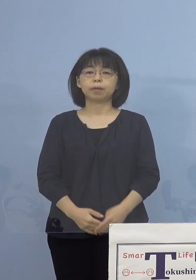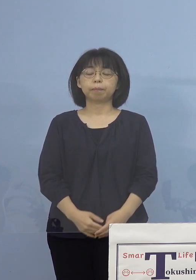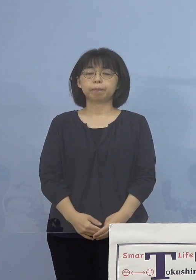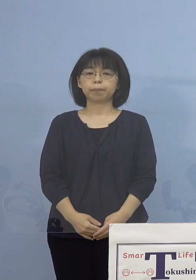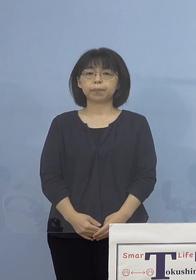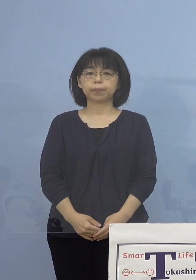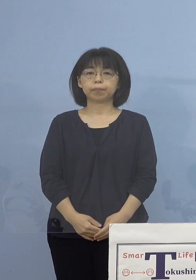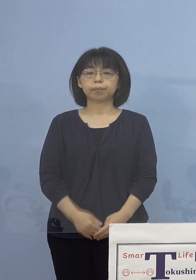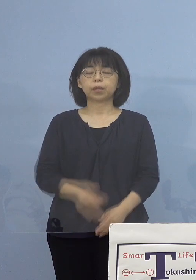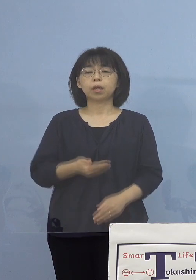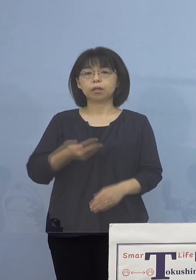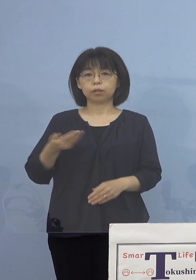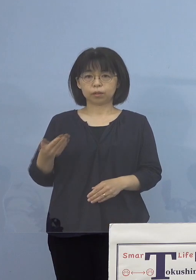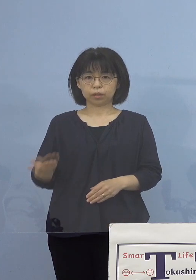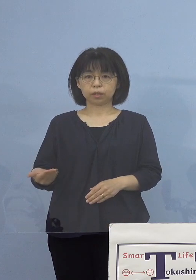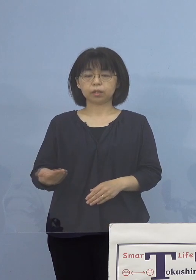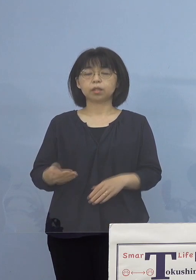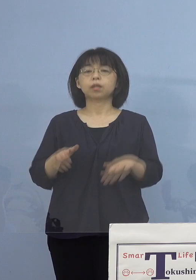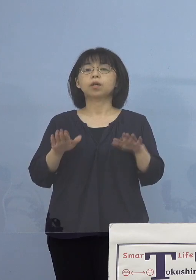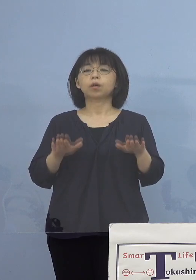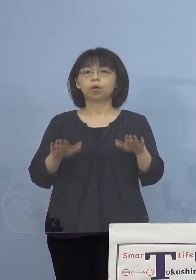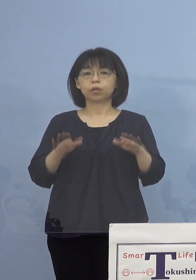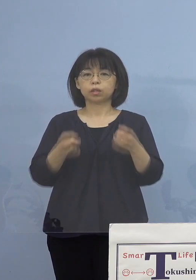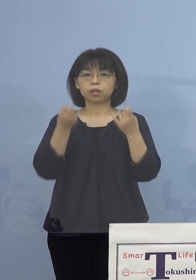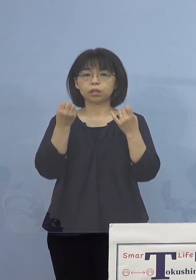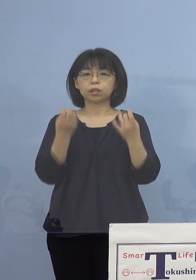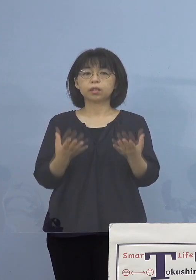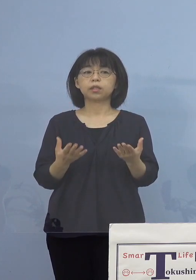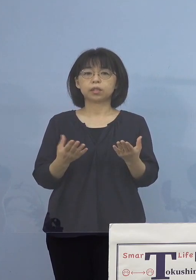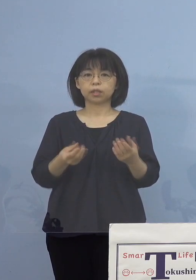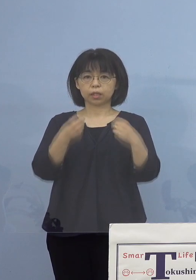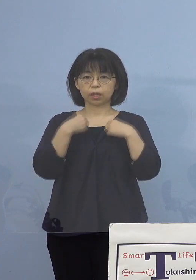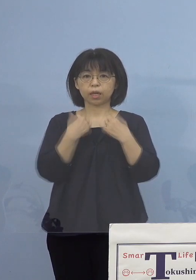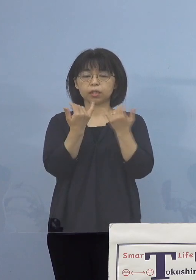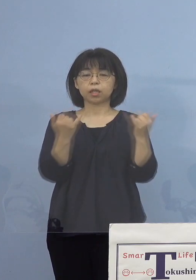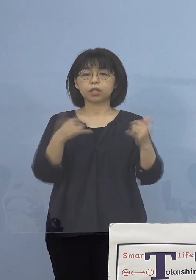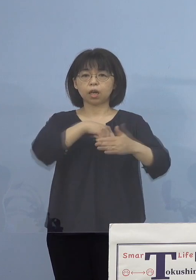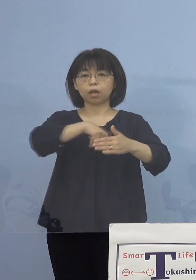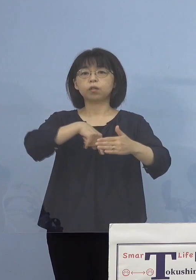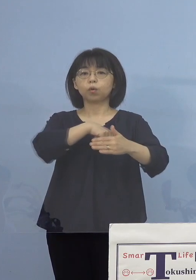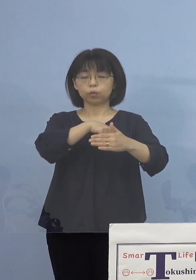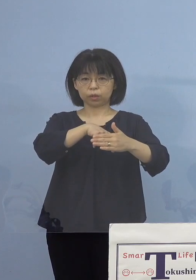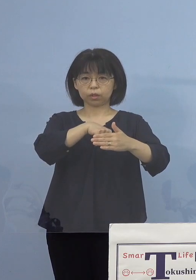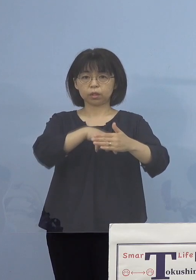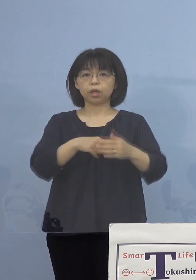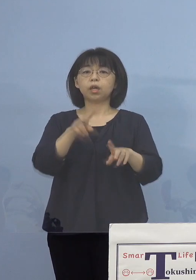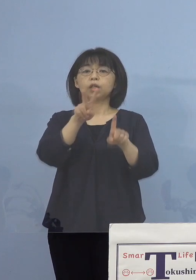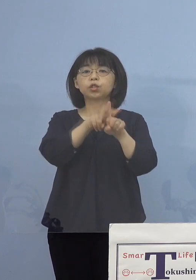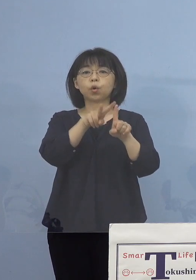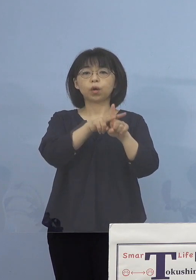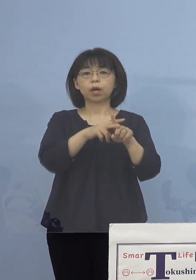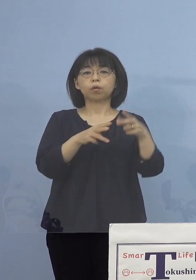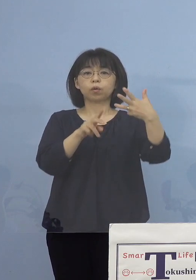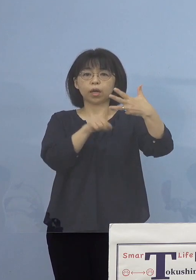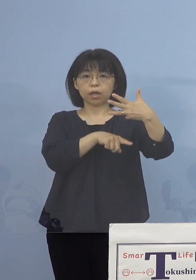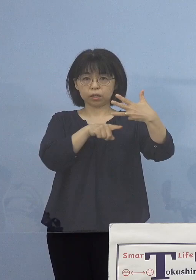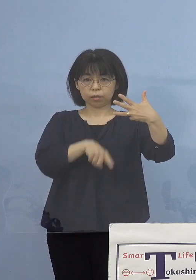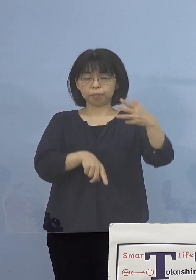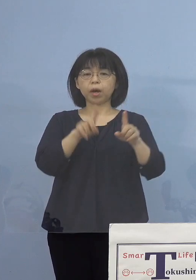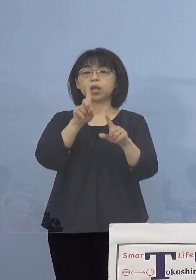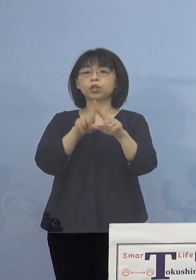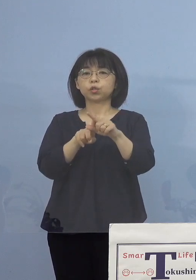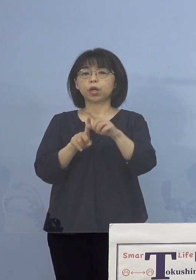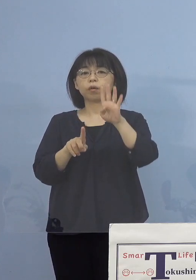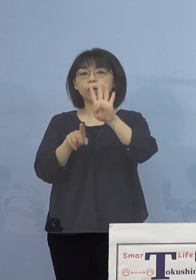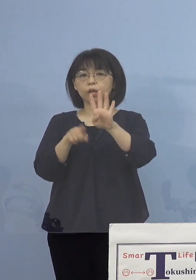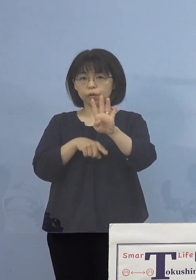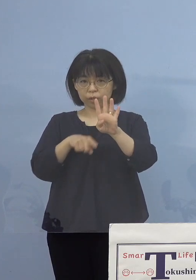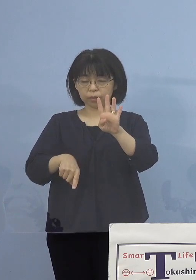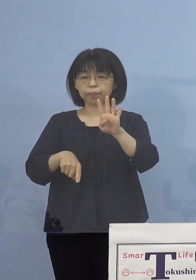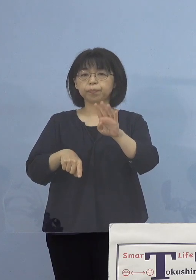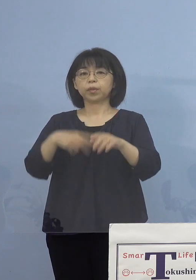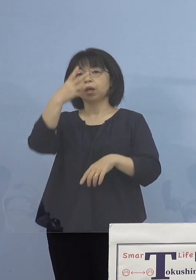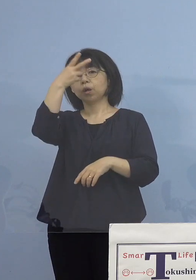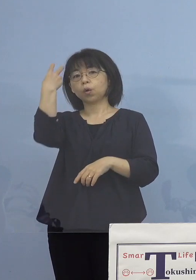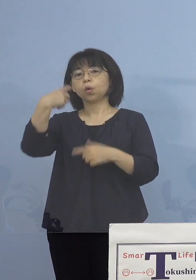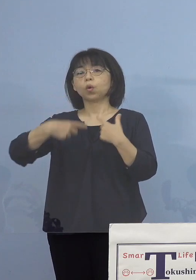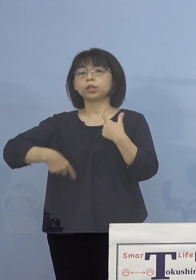次に、本日の新規感染者のうち 小学生が8例、中学生が4例、高校生が8例